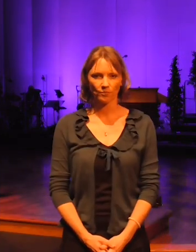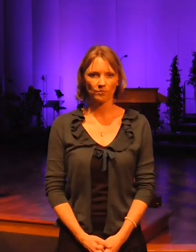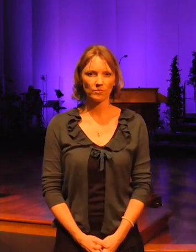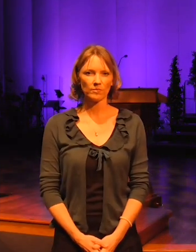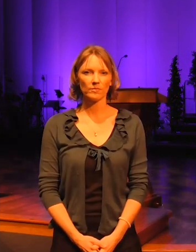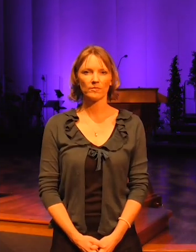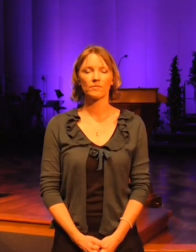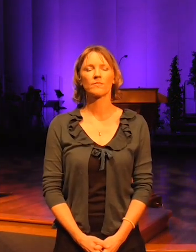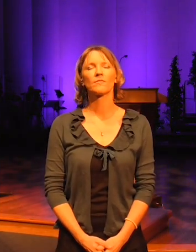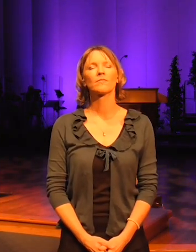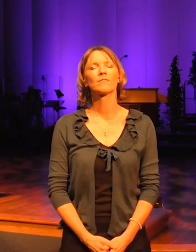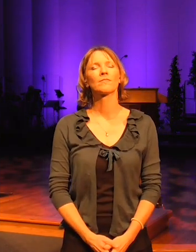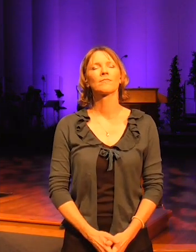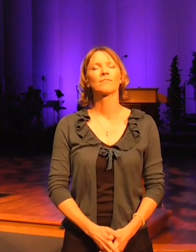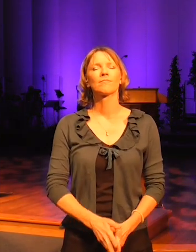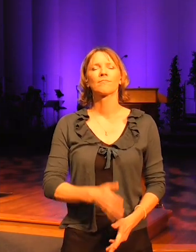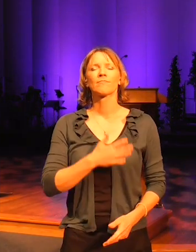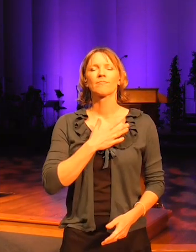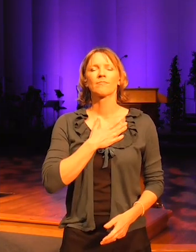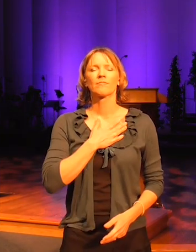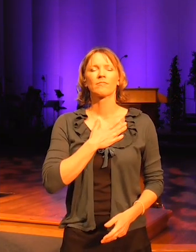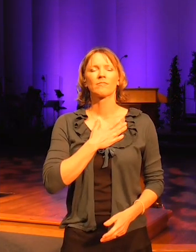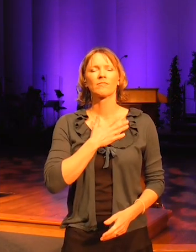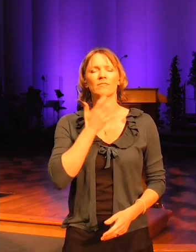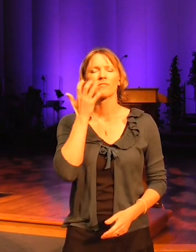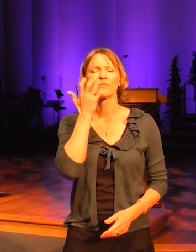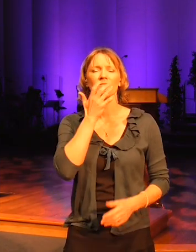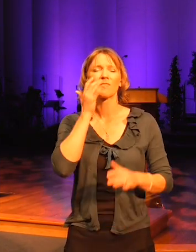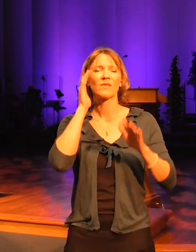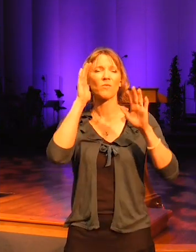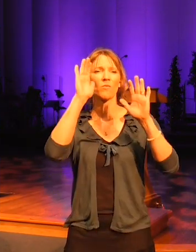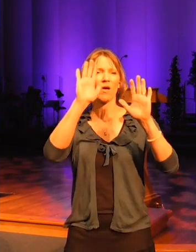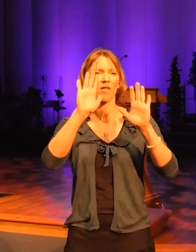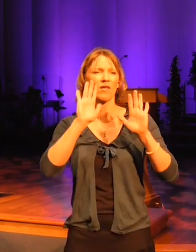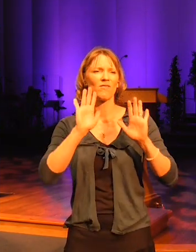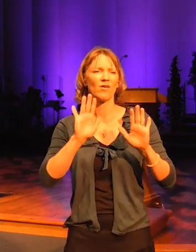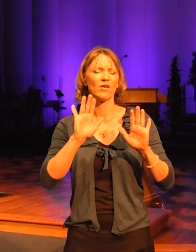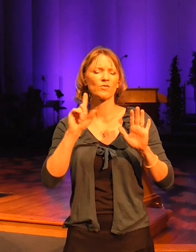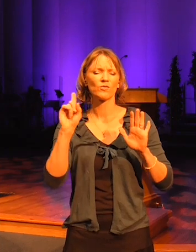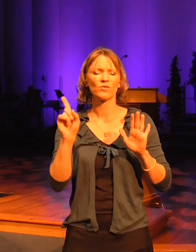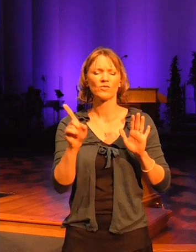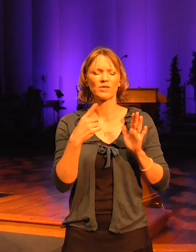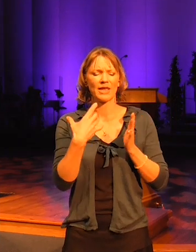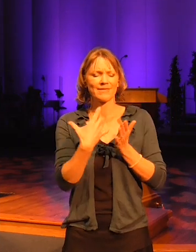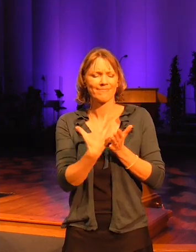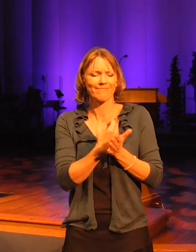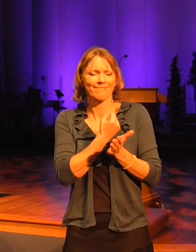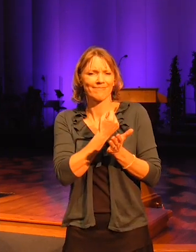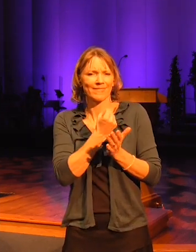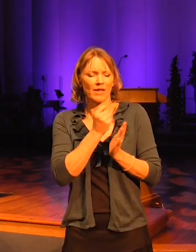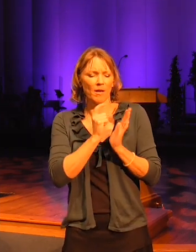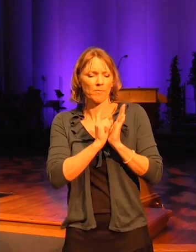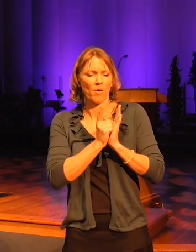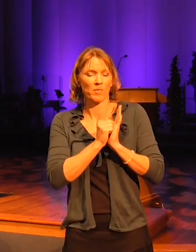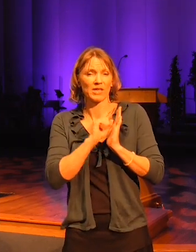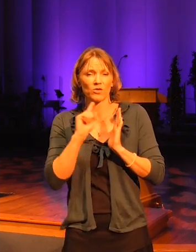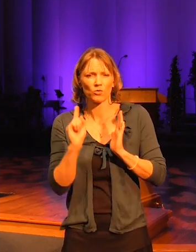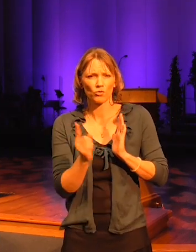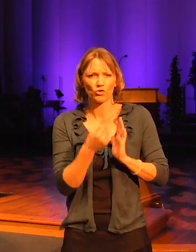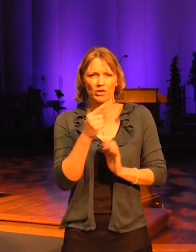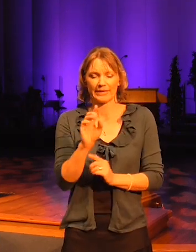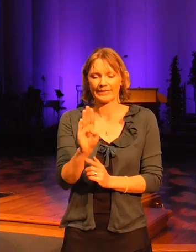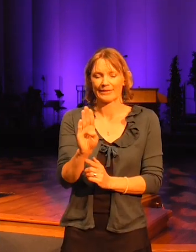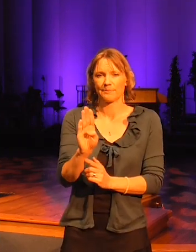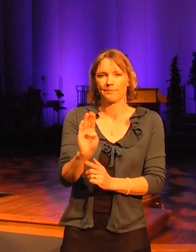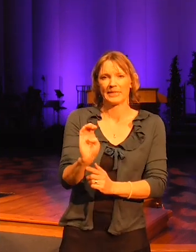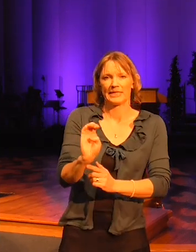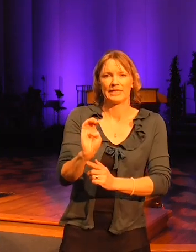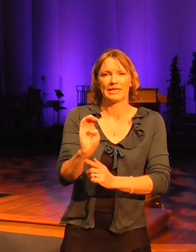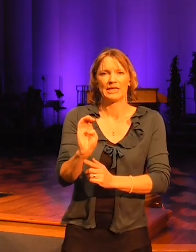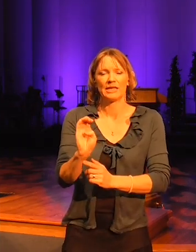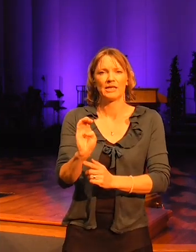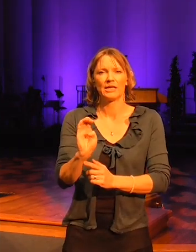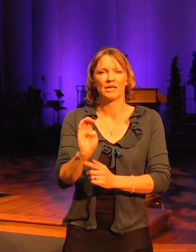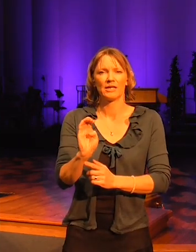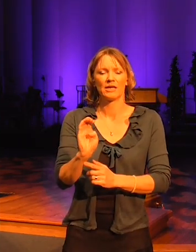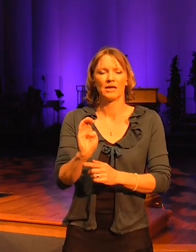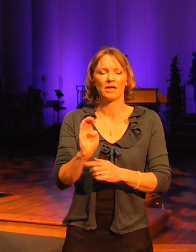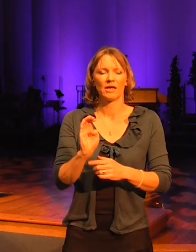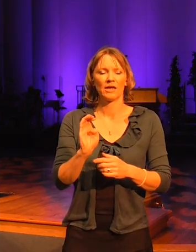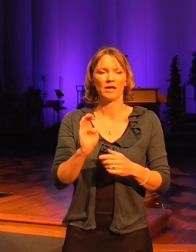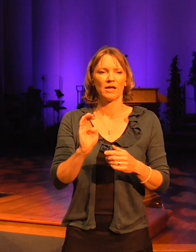que maravilloso es simplemente tomar un momento esto mañana a Simply Be para tomar un descanso de todas